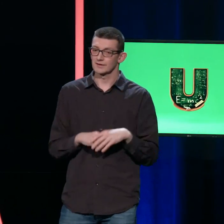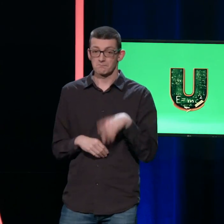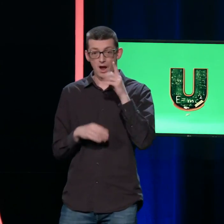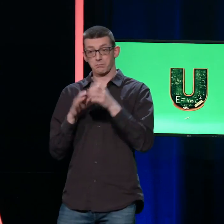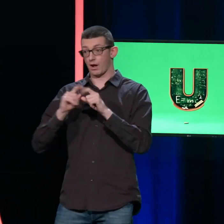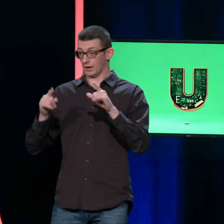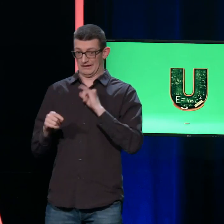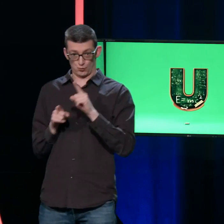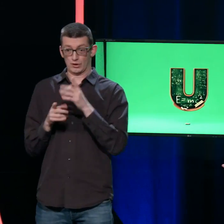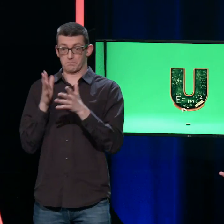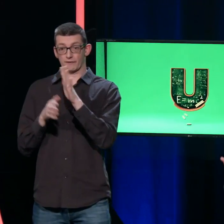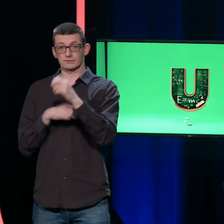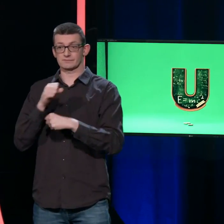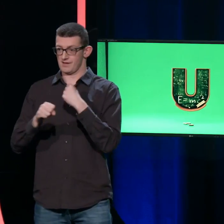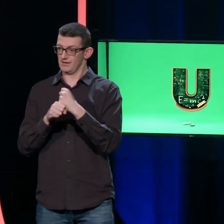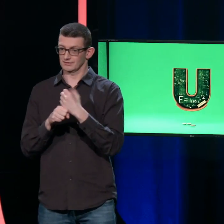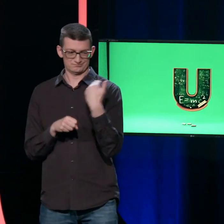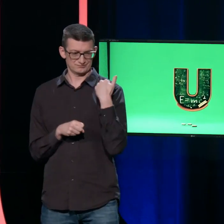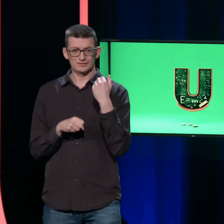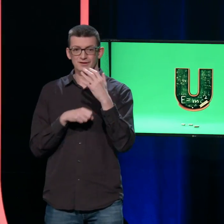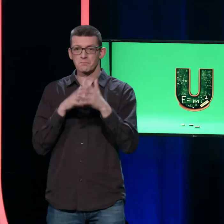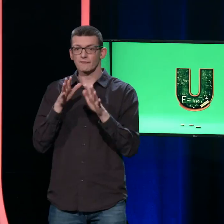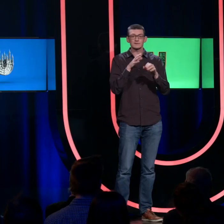Elk jaar wordt er een Gebaar van het Jaar verkozen.